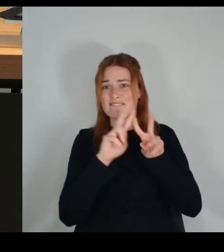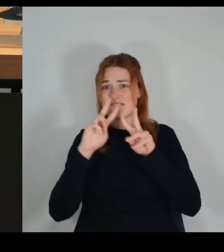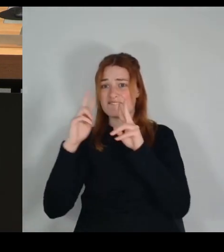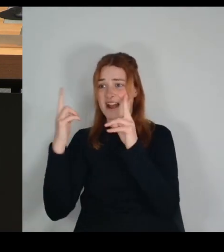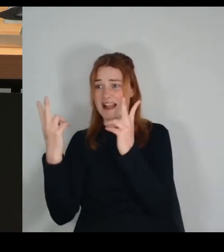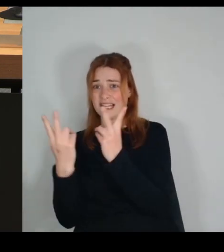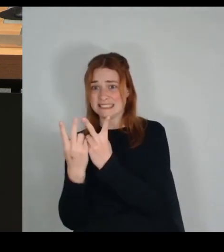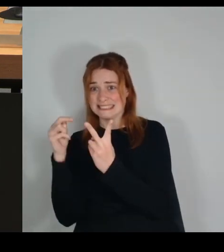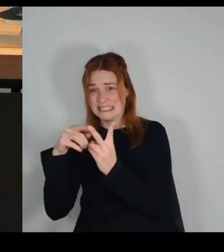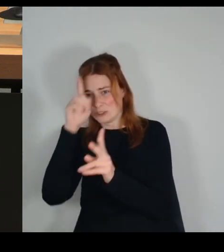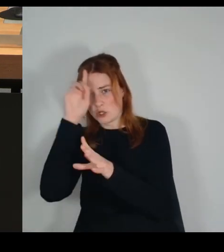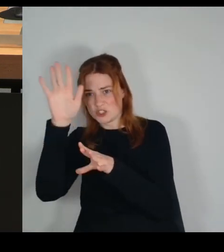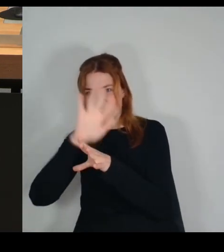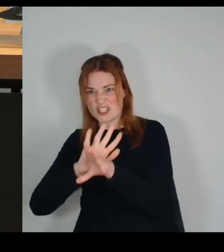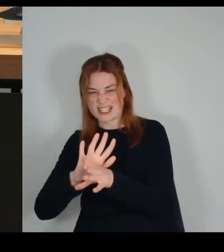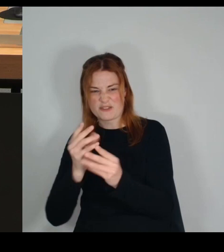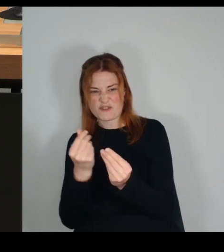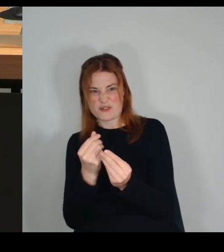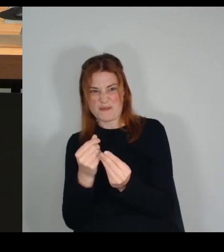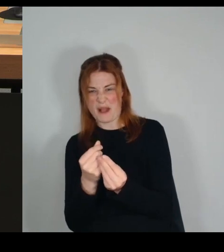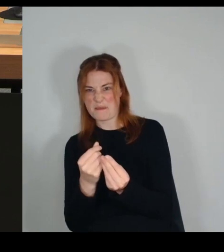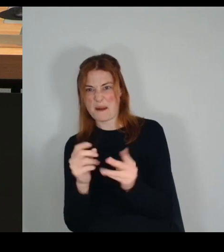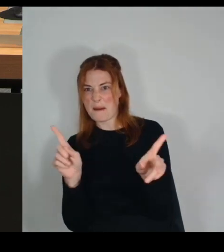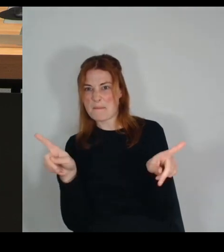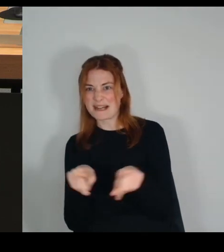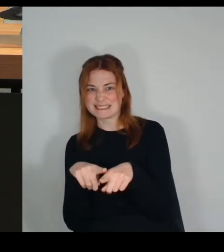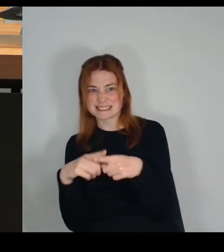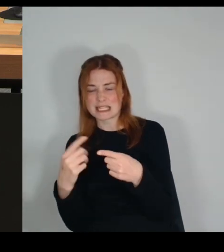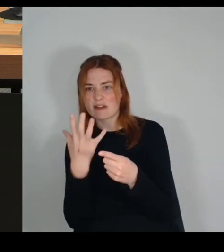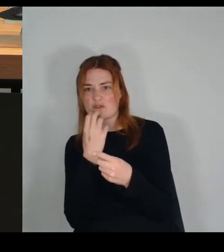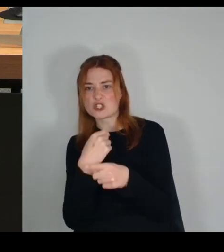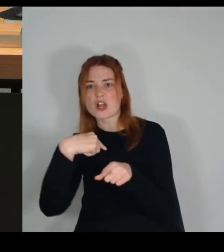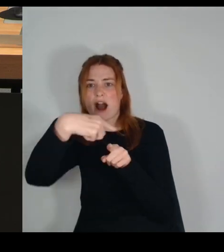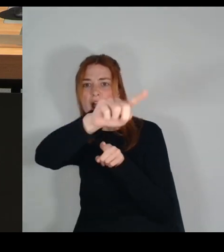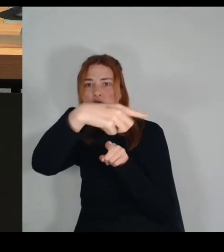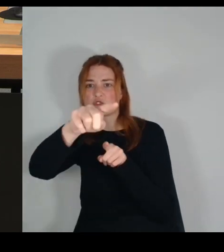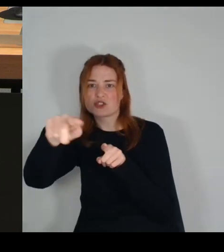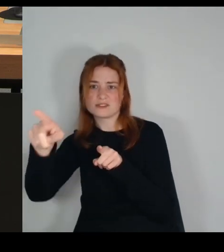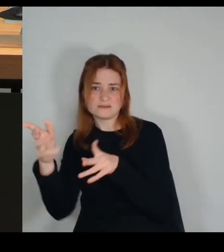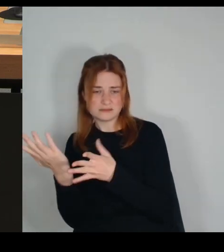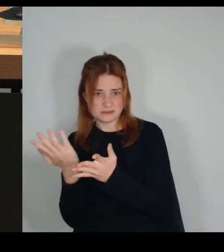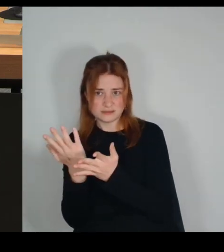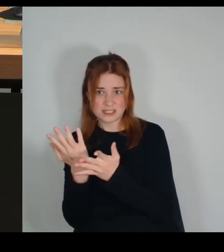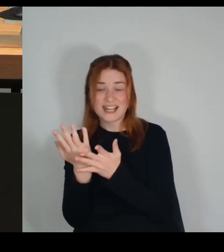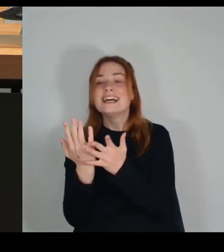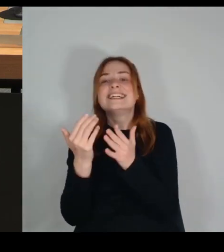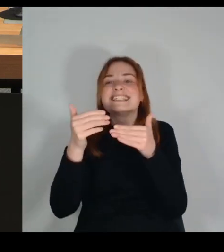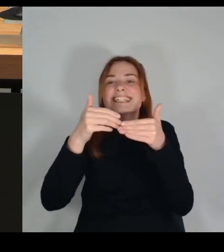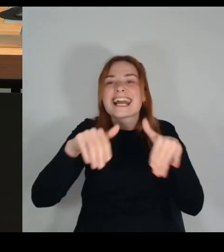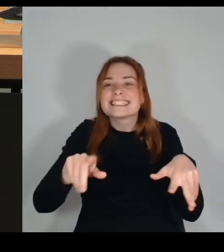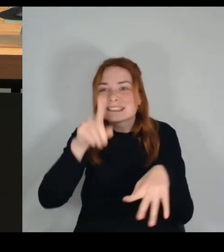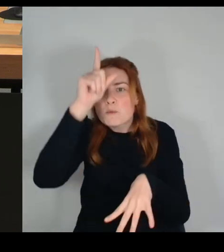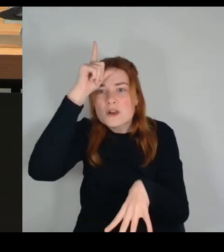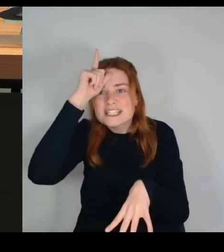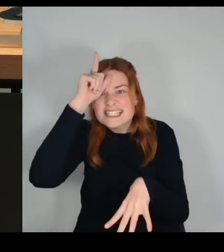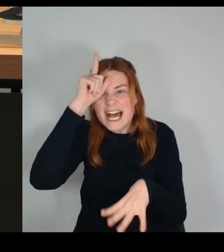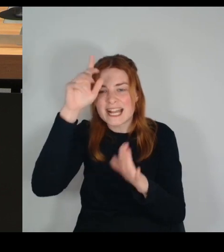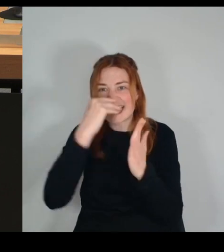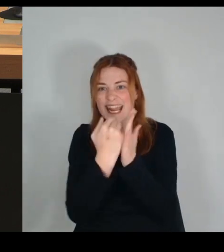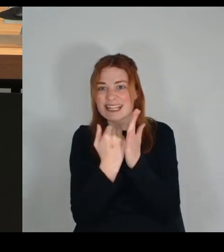Wir brauchen keine verfassungswidrige Grenzpolizei, nur weil Sie und Ihre rechten Freunde in ganz Europa die Grenzzäune wieder hochziehen wollen